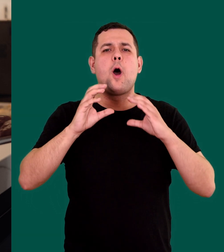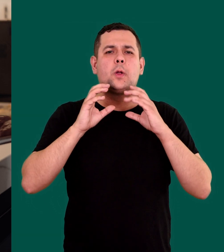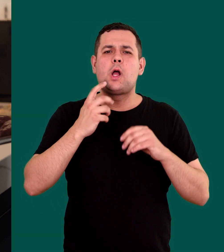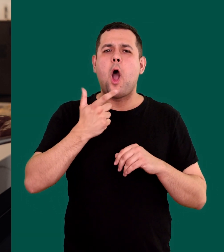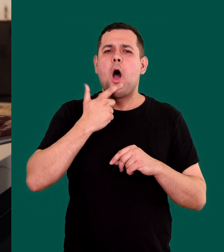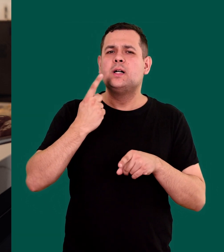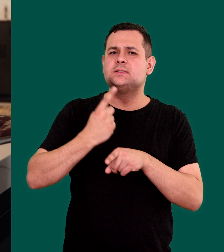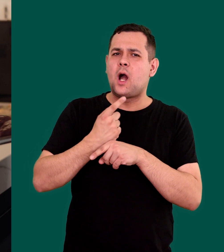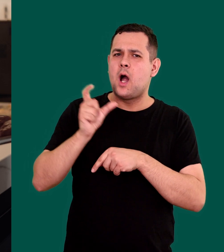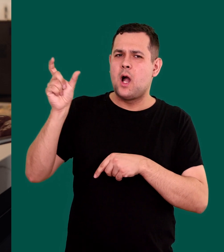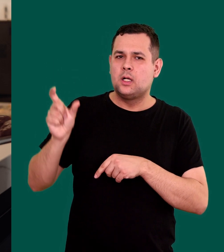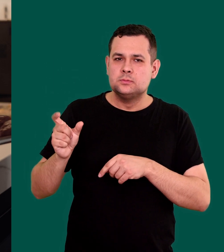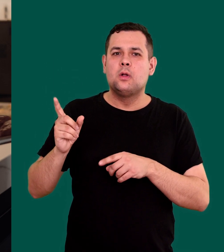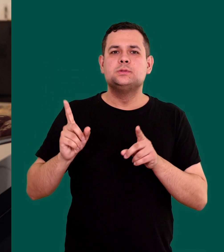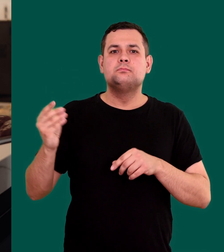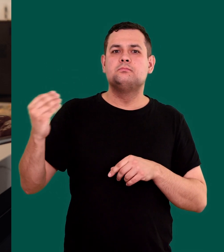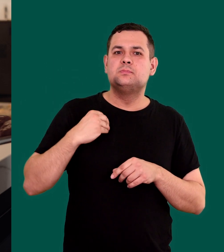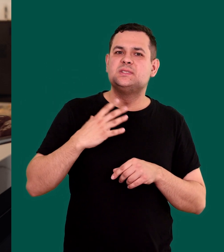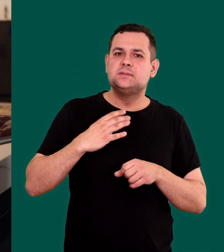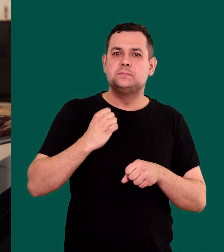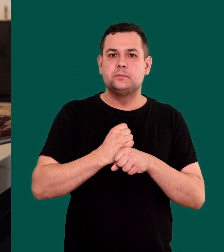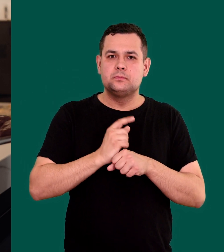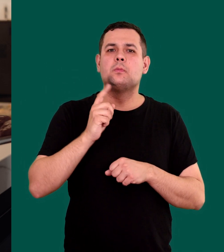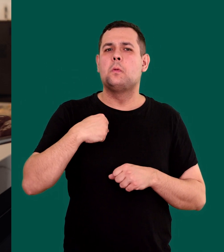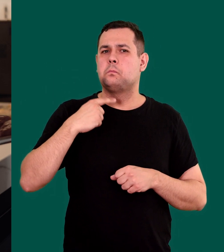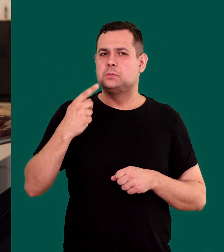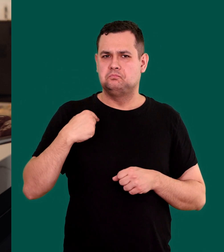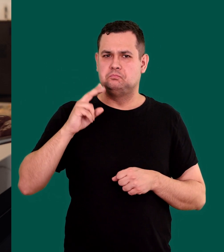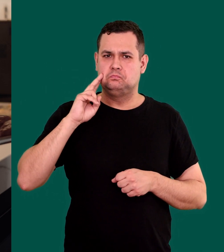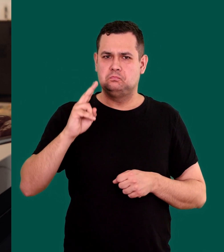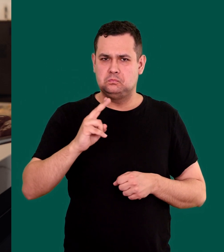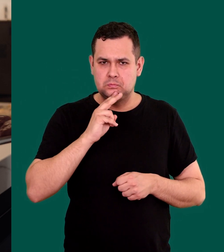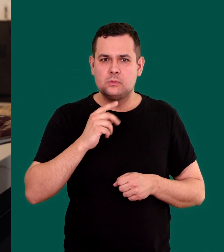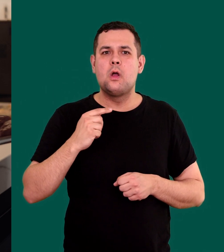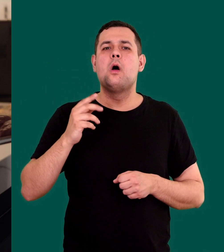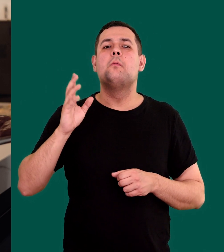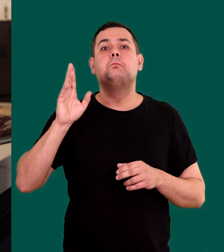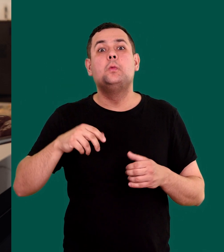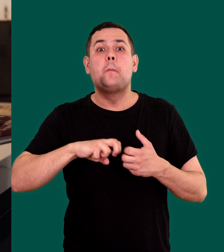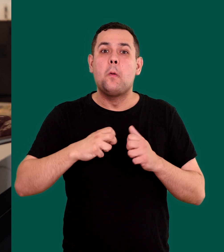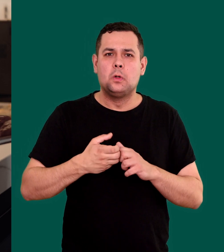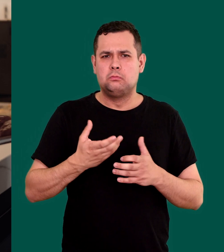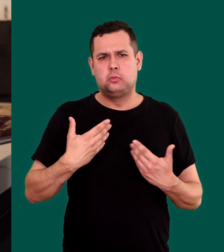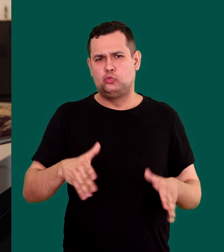Spôsob komunikácie závisí od zákazky. Keď ma požiadajú o prácu, vždy poviem, že som nepočujúci.